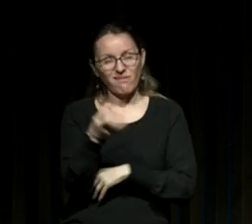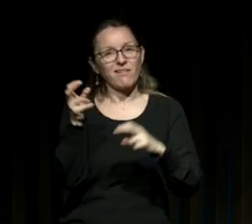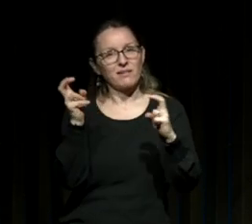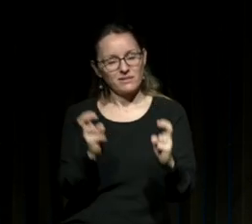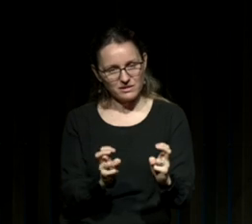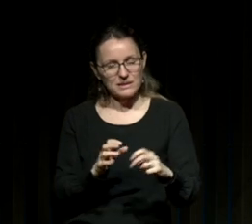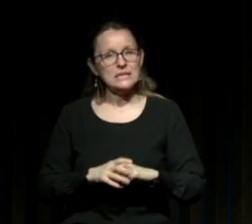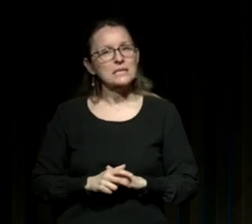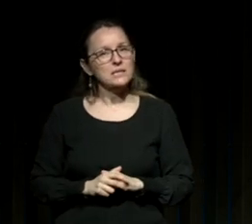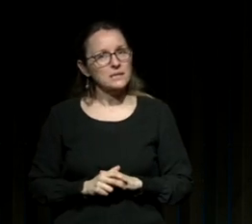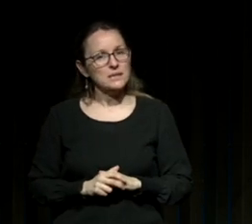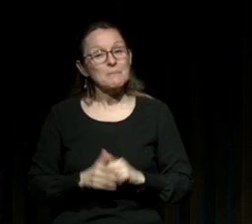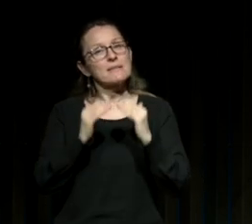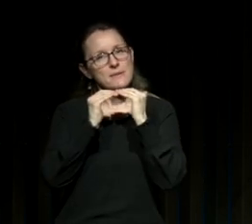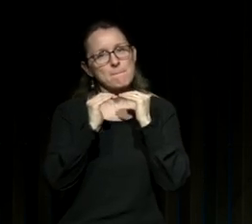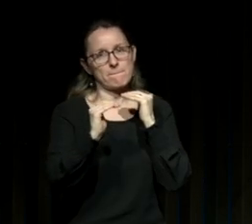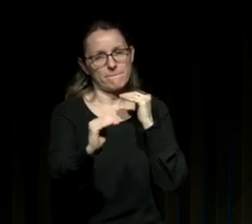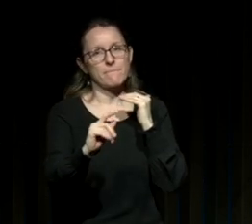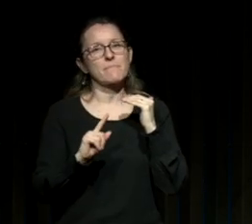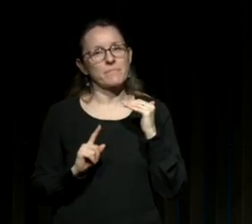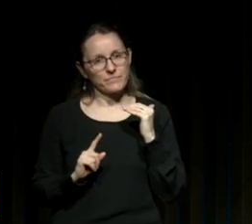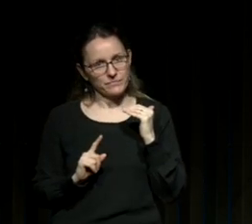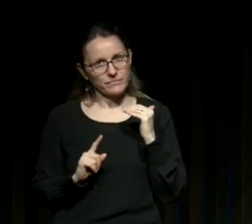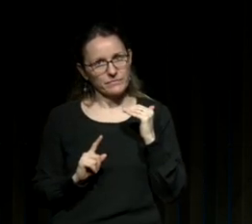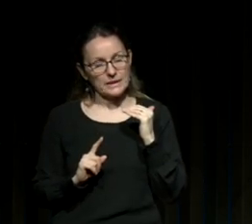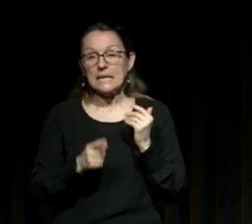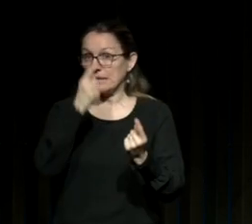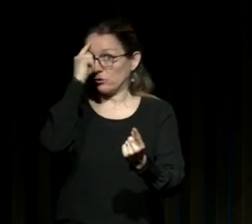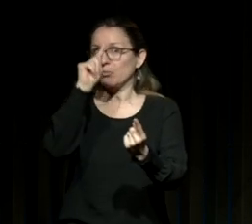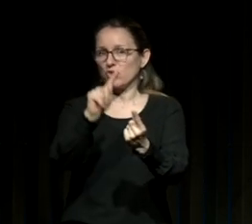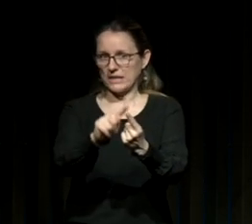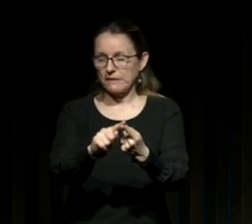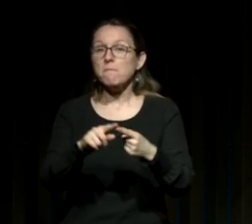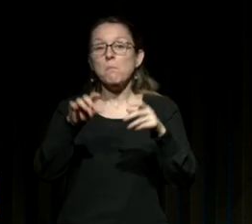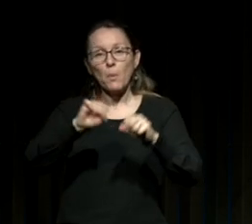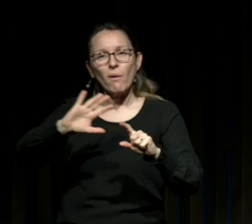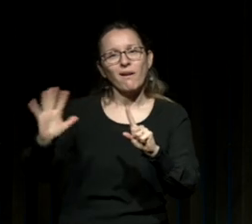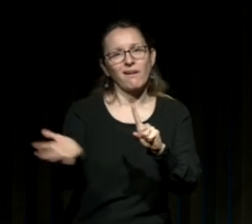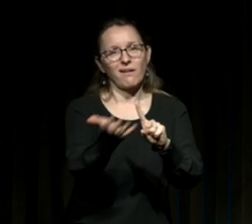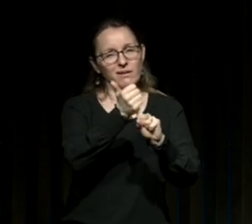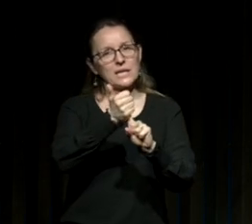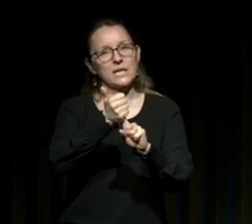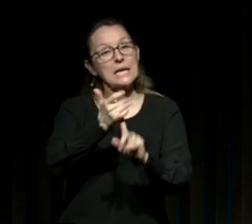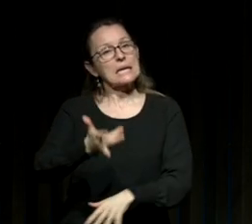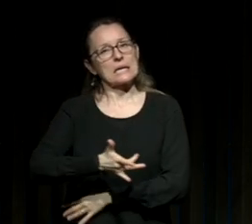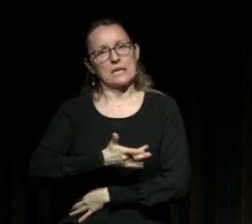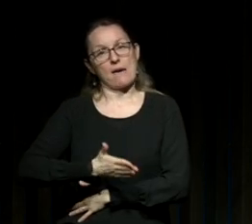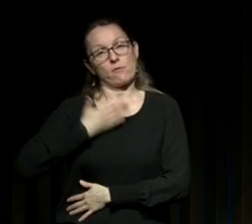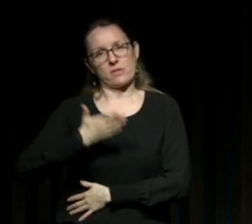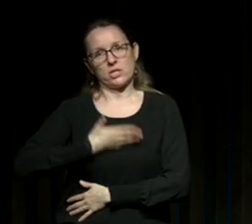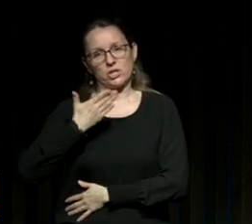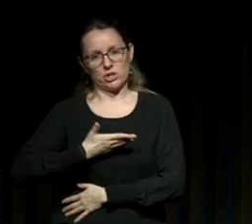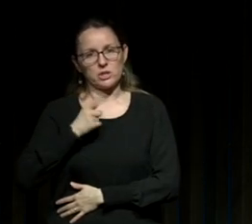objectif qui est à la fois réaliste et bénéfique qui est associée a été prouvé scientifiquement à